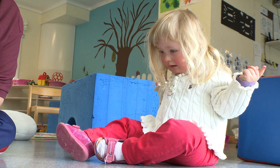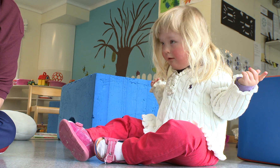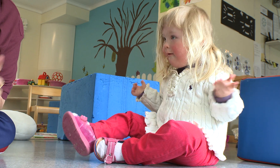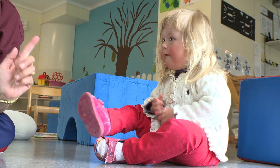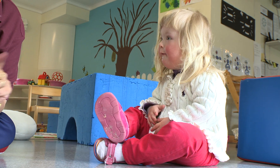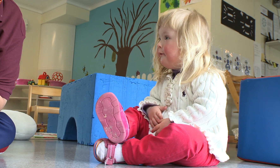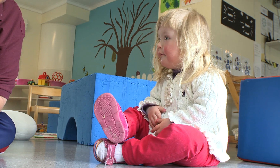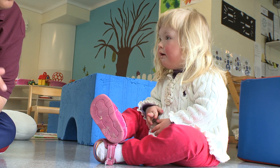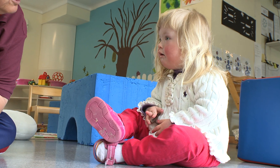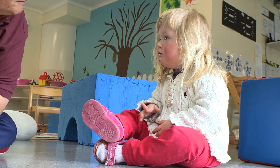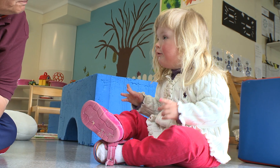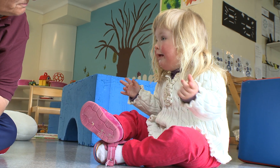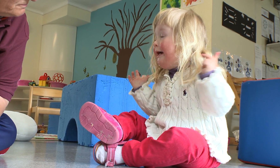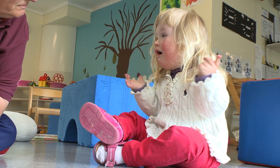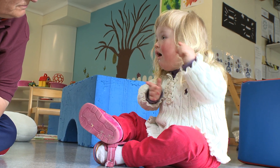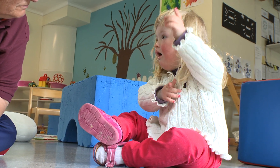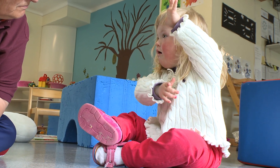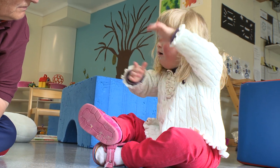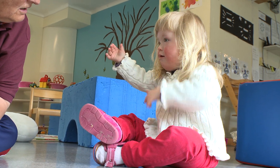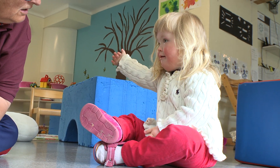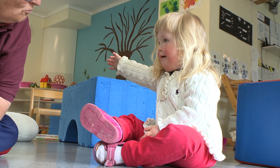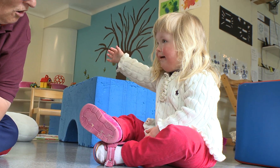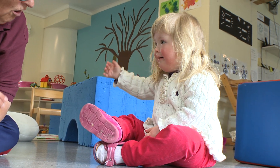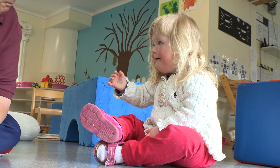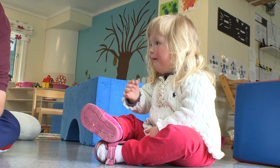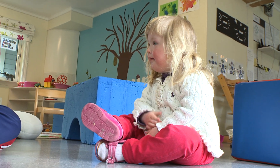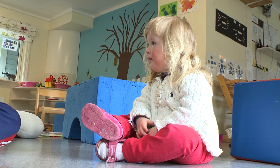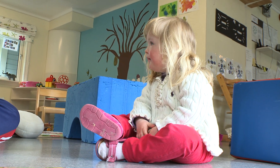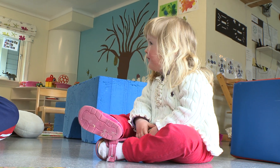(Voksen): Og hvem skal vi synge om nå? Om apekatten?